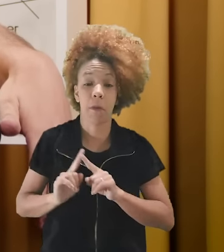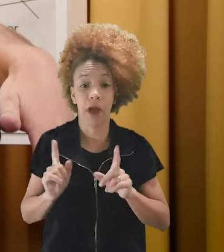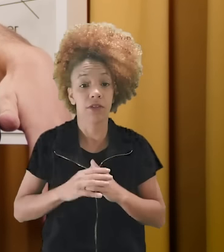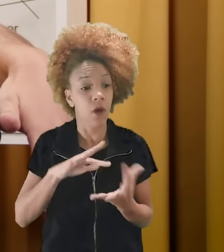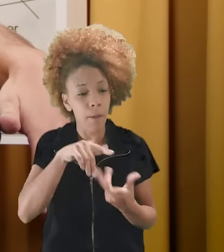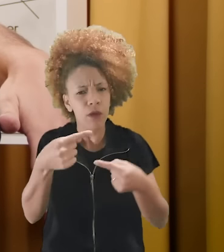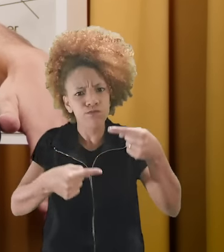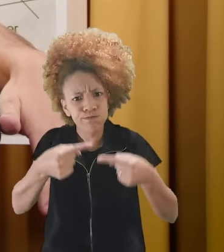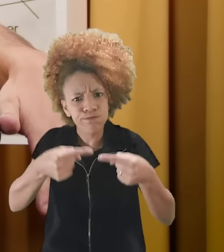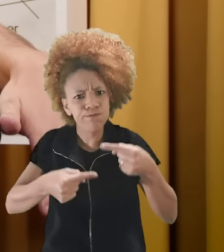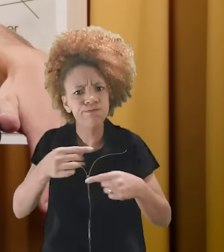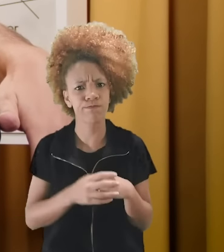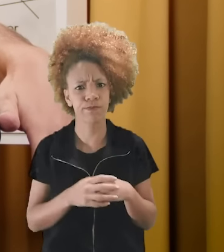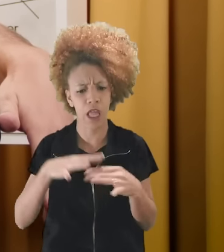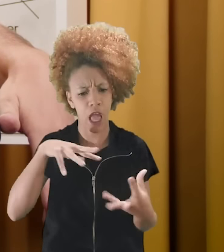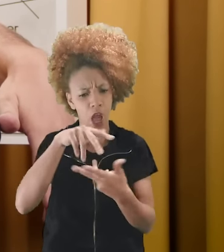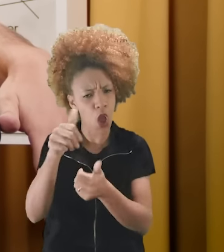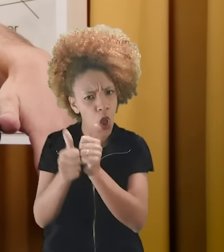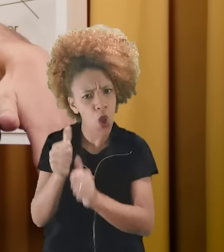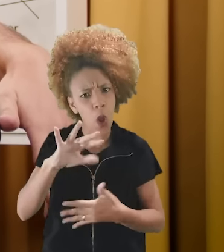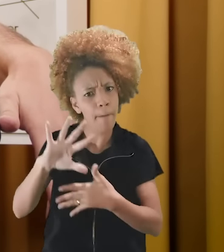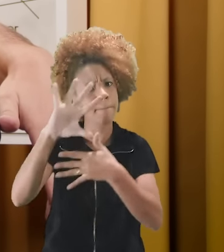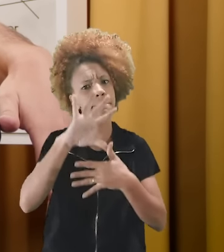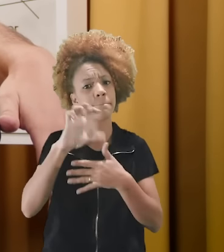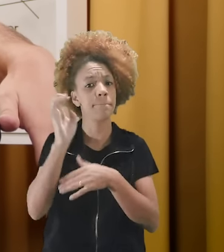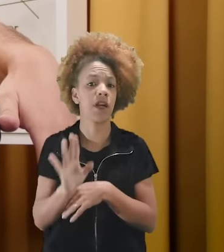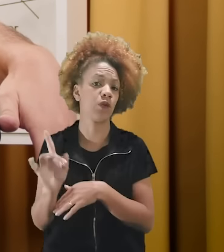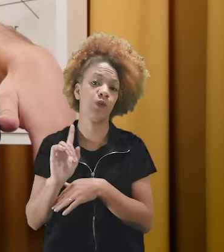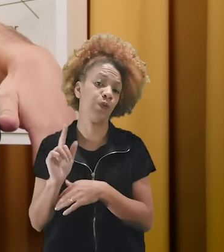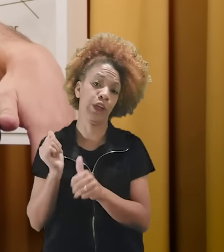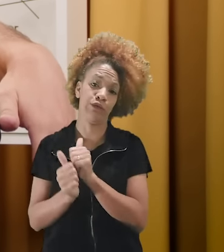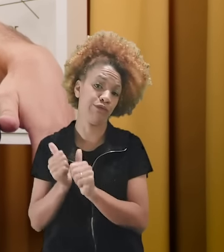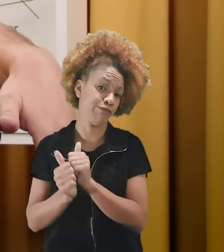é um mercado muito competitivo a Copa América já mostrou que o Brasil não é mais o País do Futebol